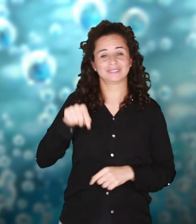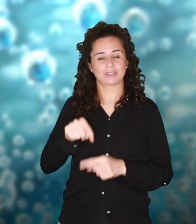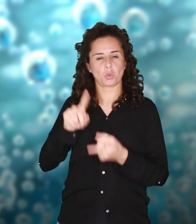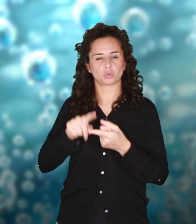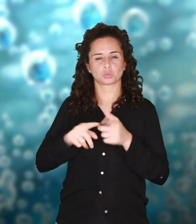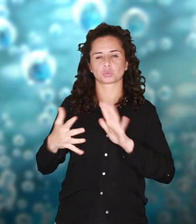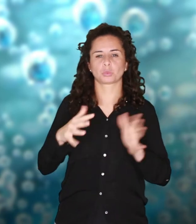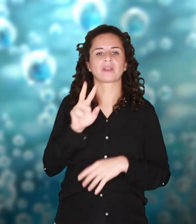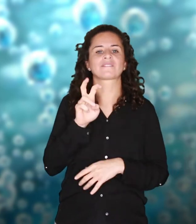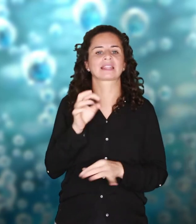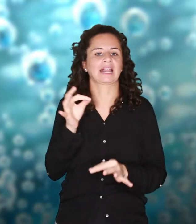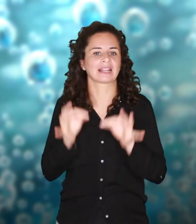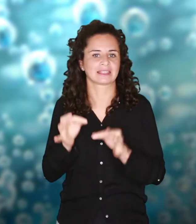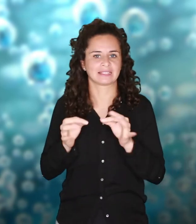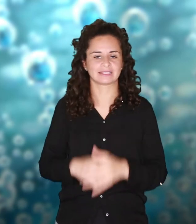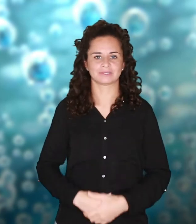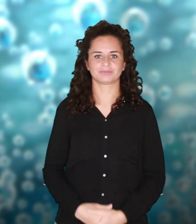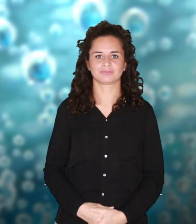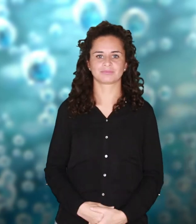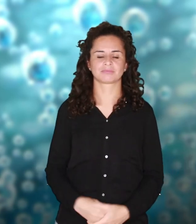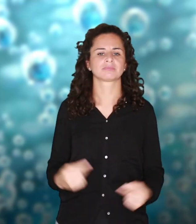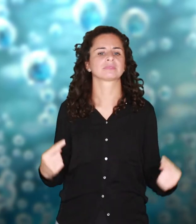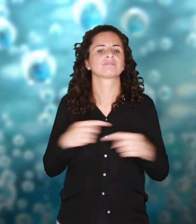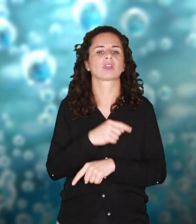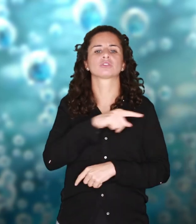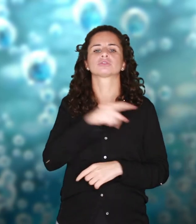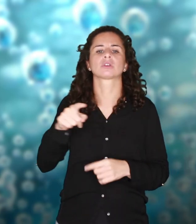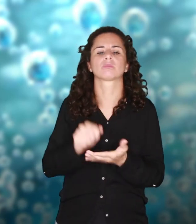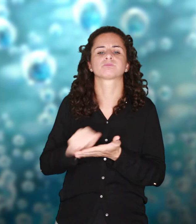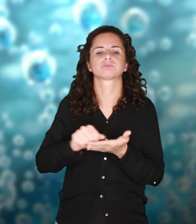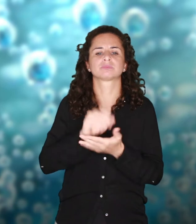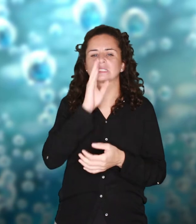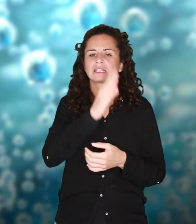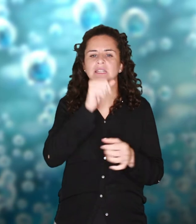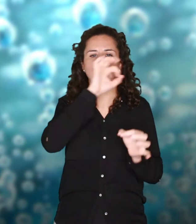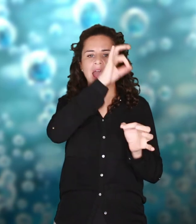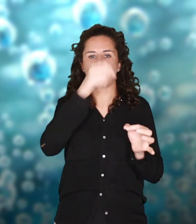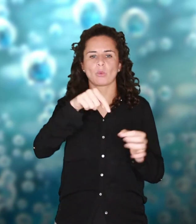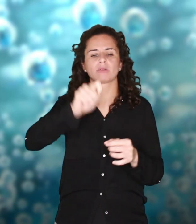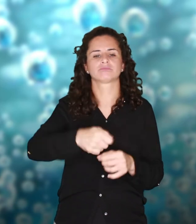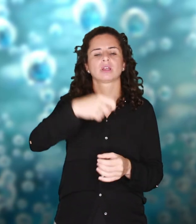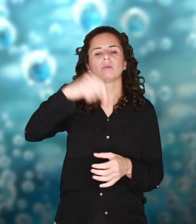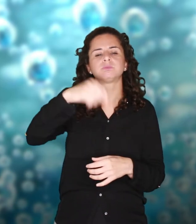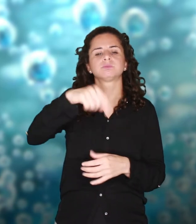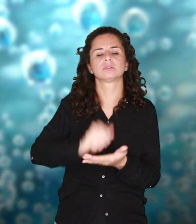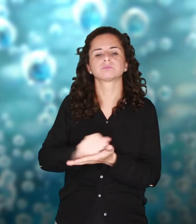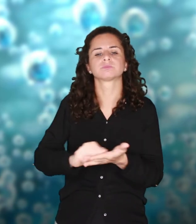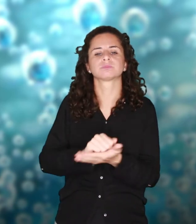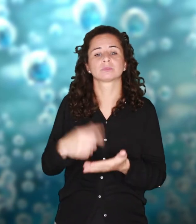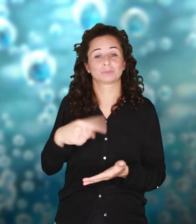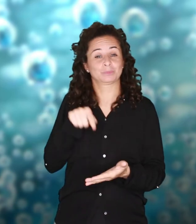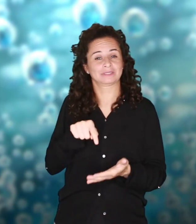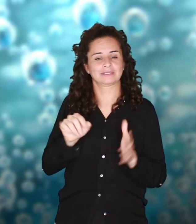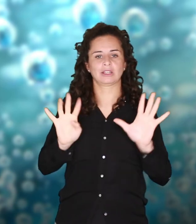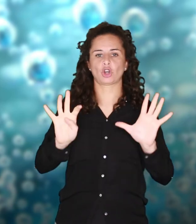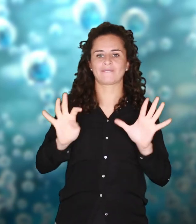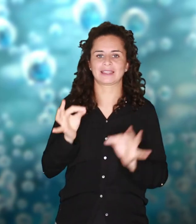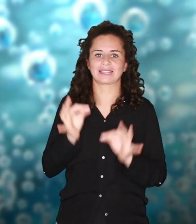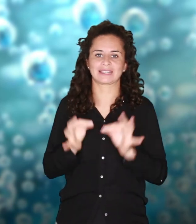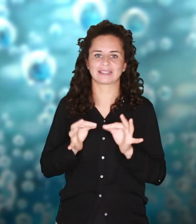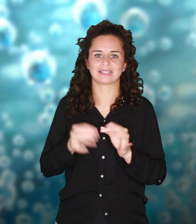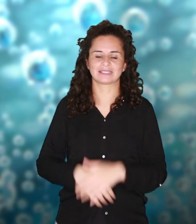così si consumeranno circa 20 litri d’acqua e se ne risparmieranno 90.